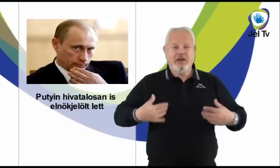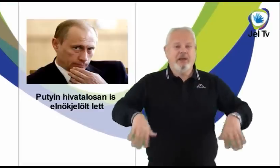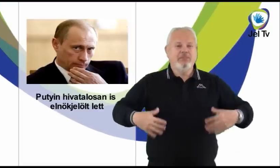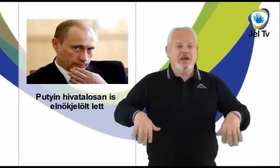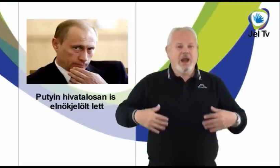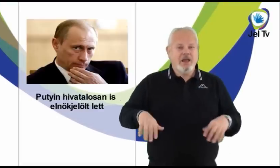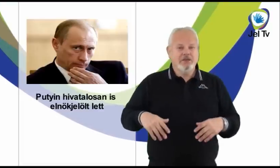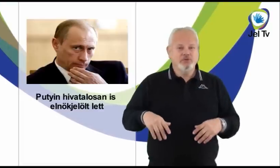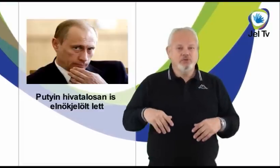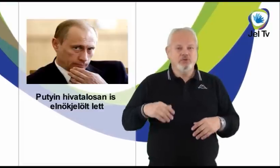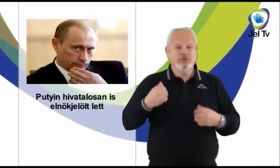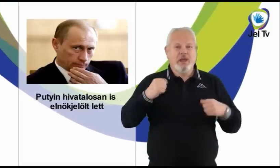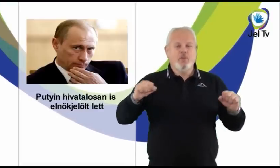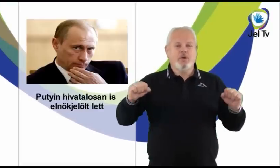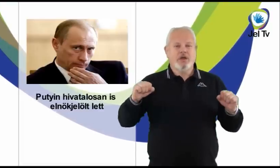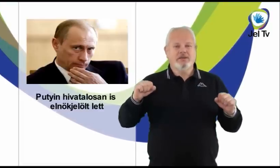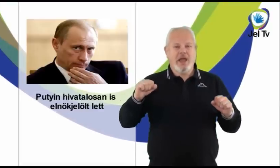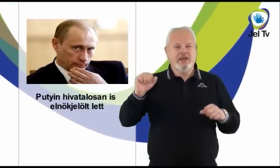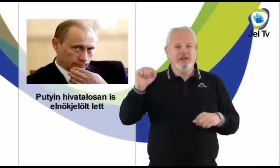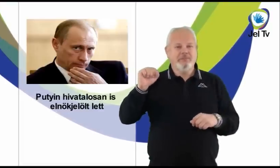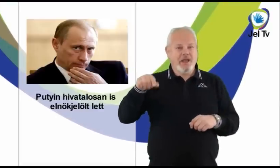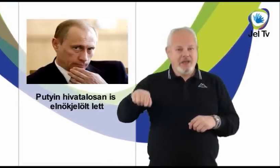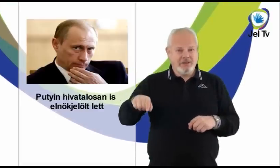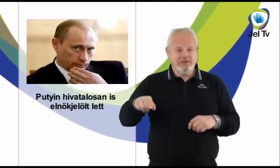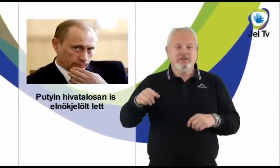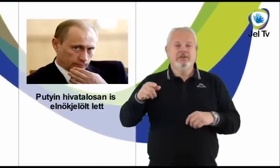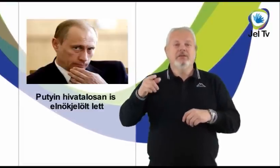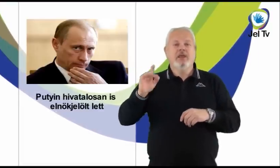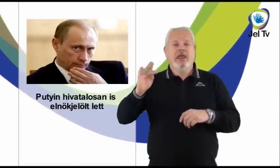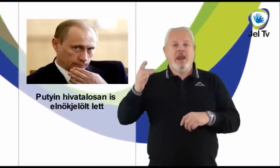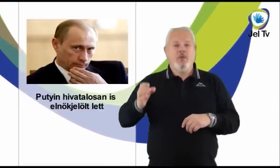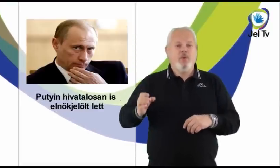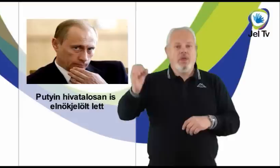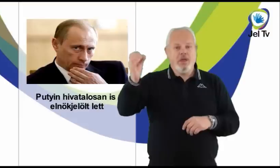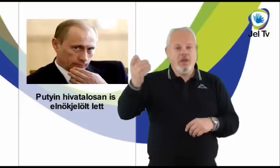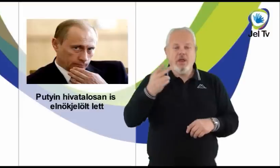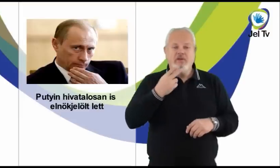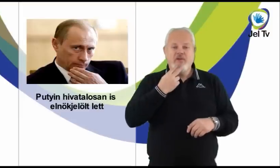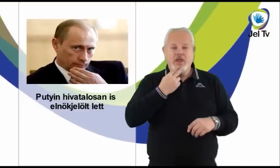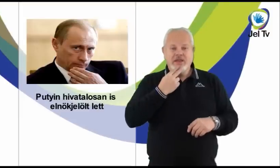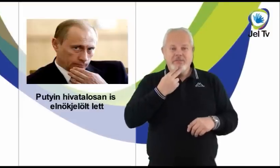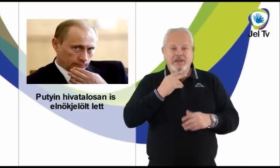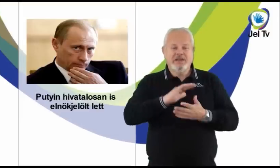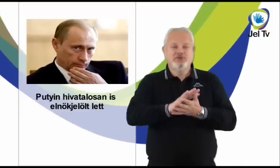Az egyik ellenzéki párt, a liberális demokraták pártja, elnökjelöltje Vlagyimir Zsirinovszkij.